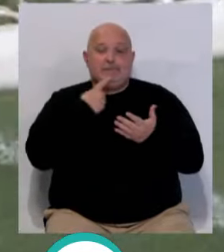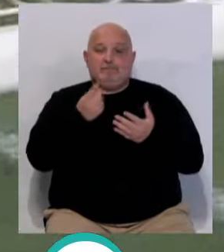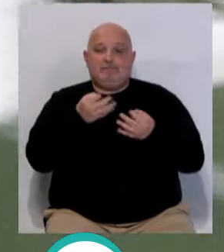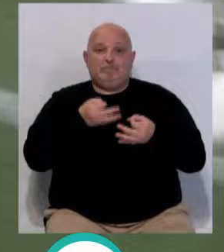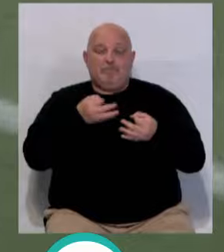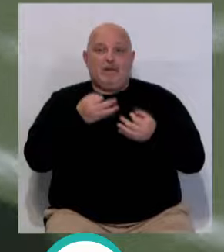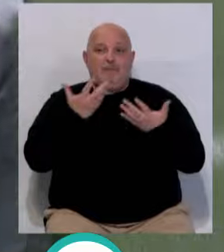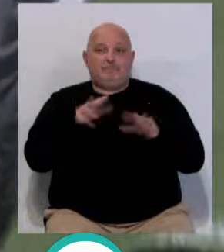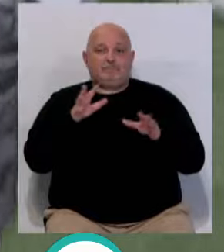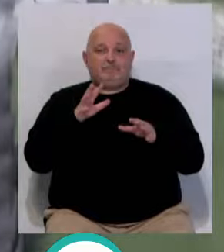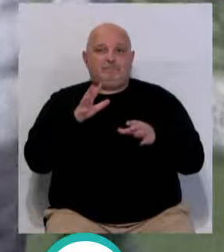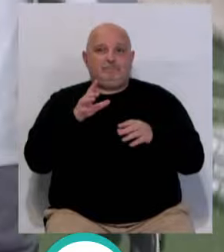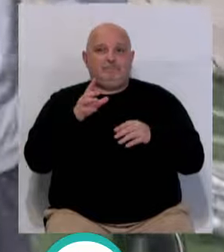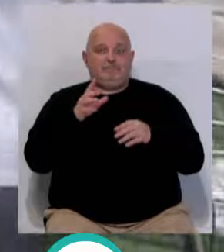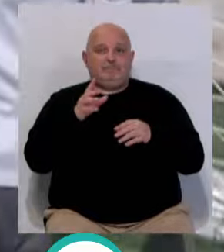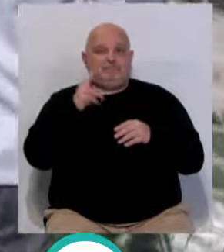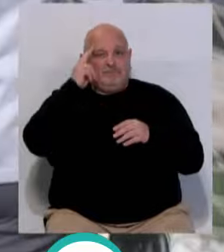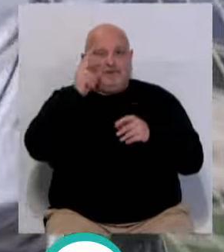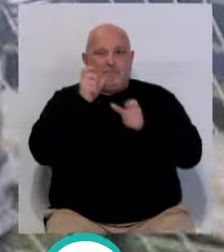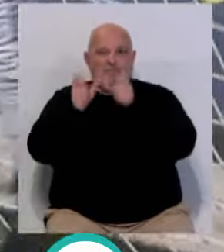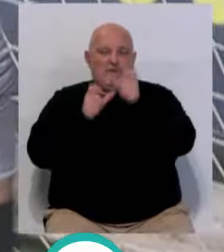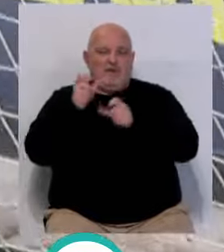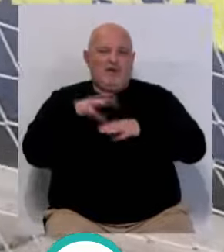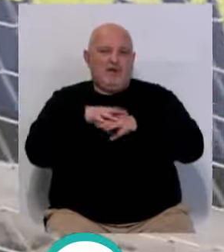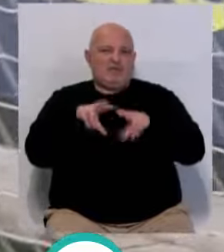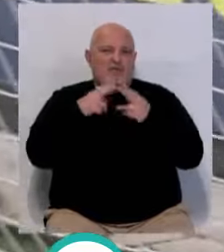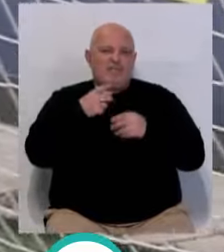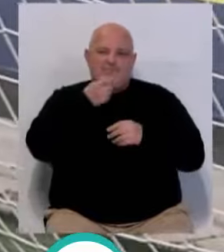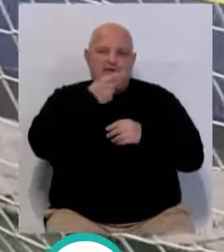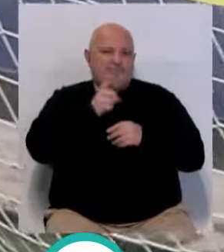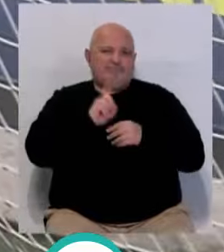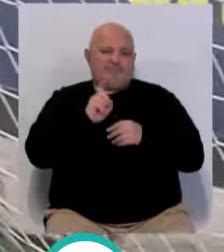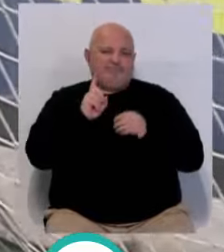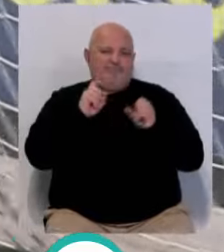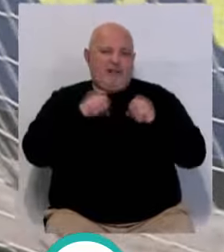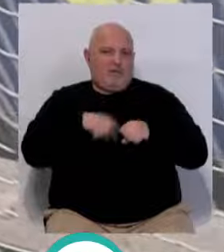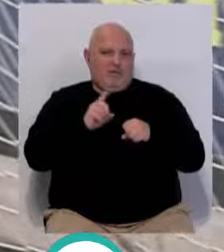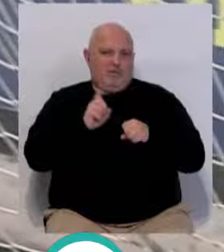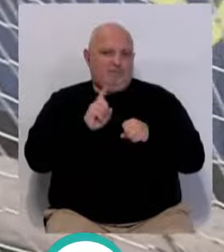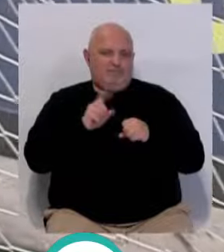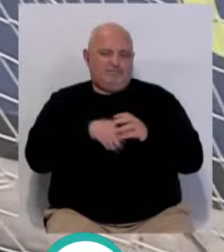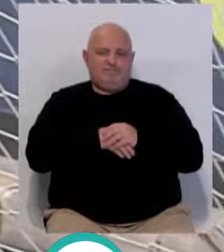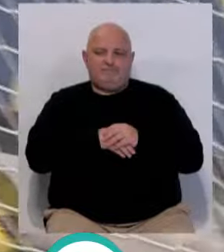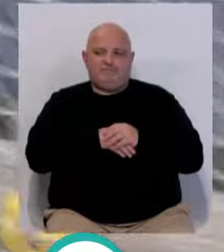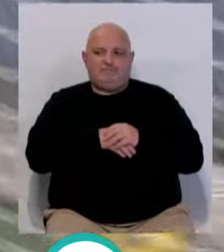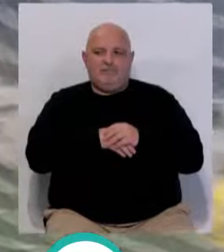cuando se falta al respeto especialmente a través de las redes sociales y de manera anónima pues no